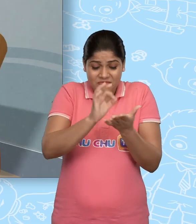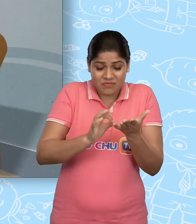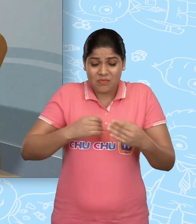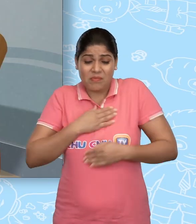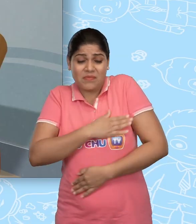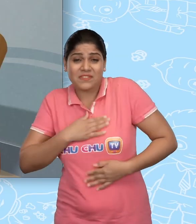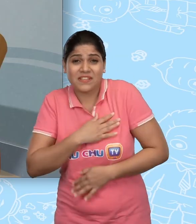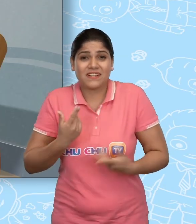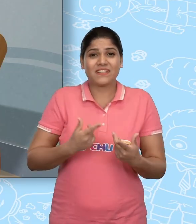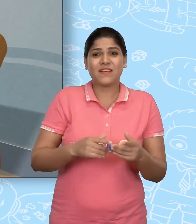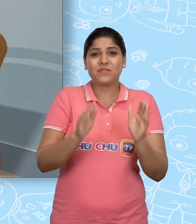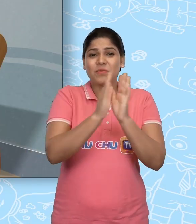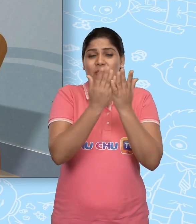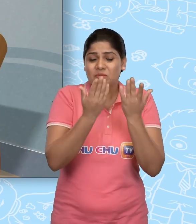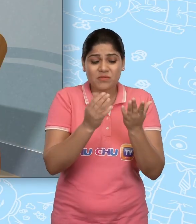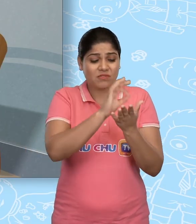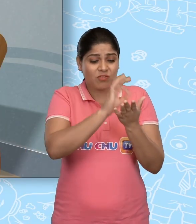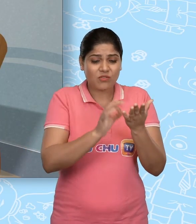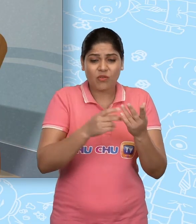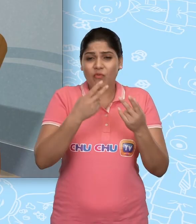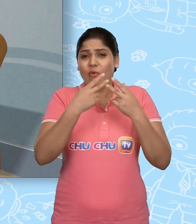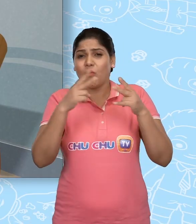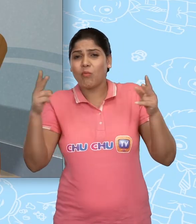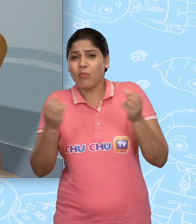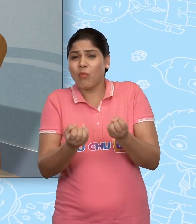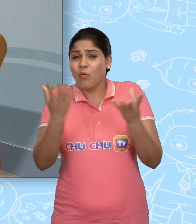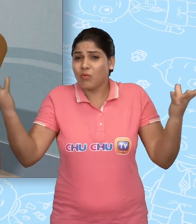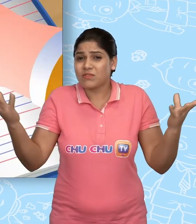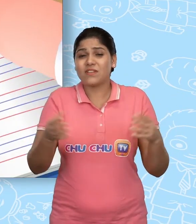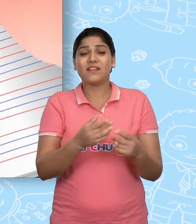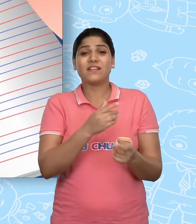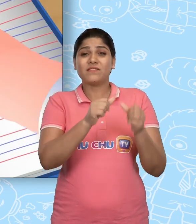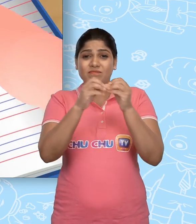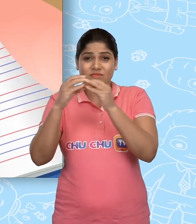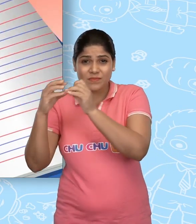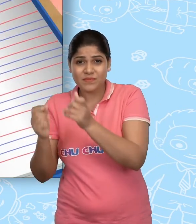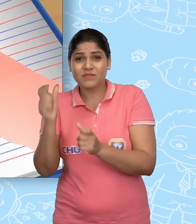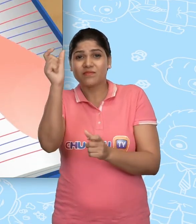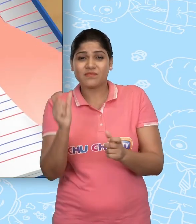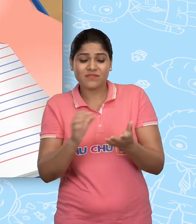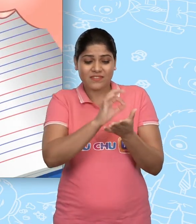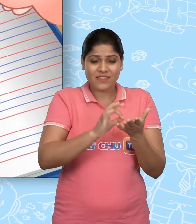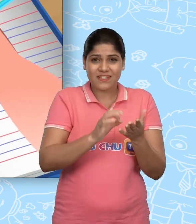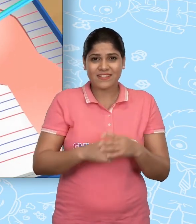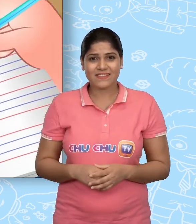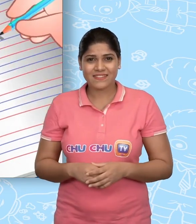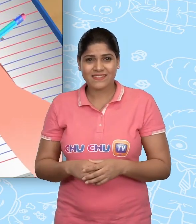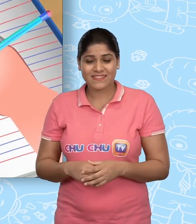इसके बाद ChaCha को लिखने में मज़ा आने लगा। और उसने अपनी किताब में बहुत से अक्षर और शब्द लिखे।